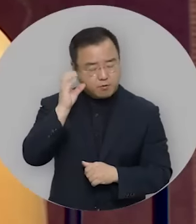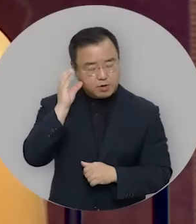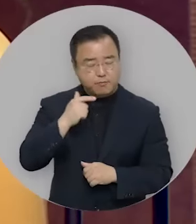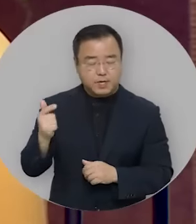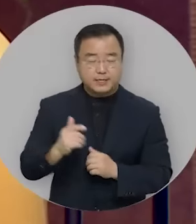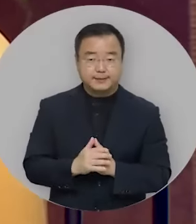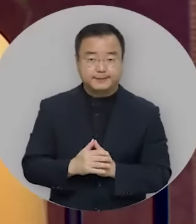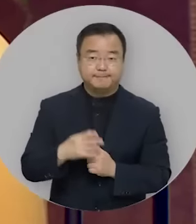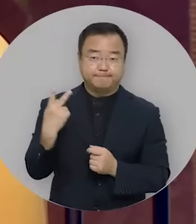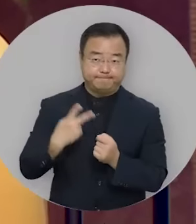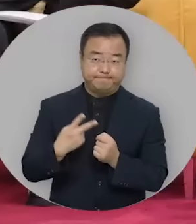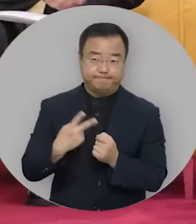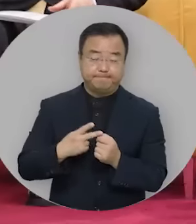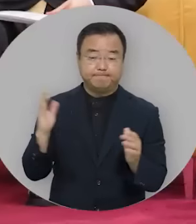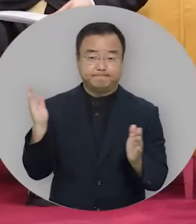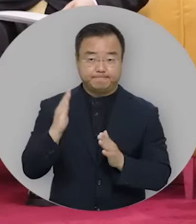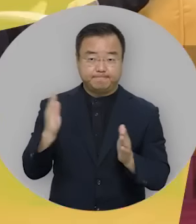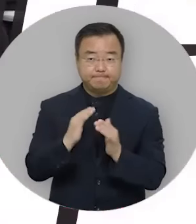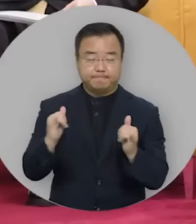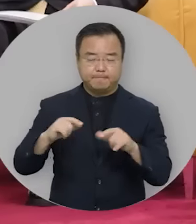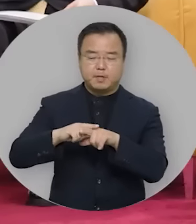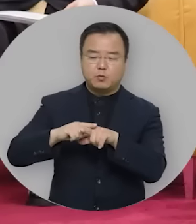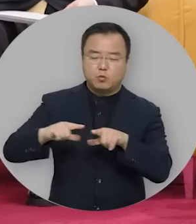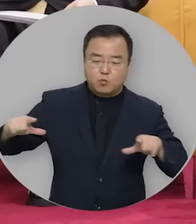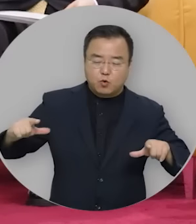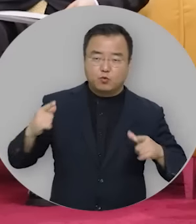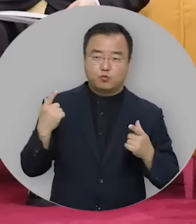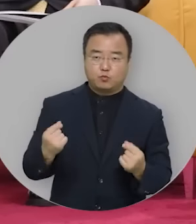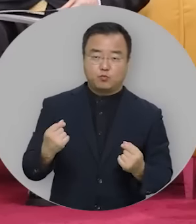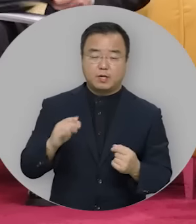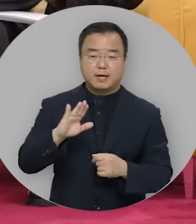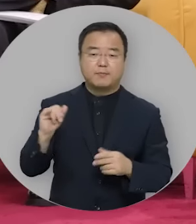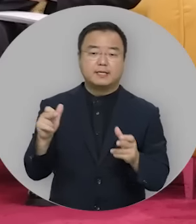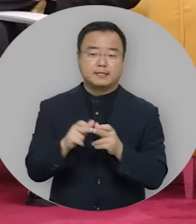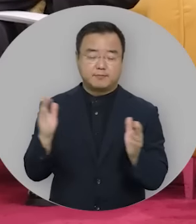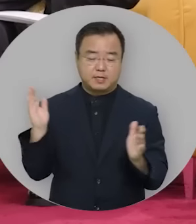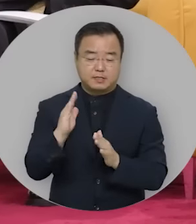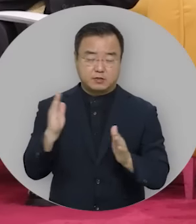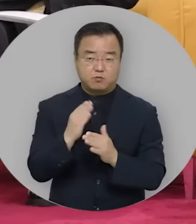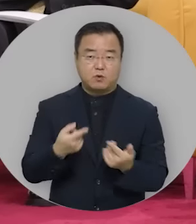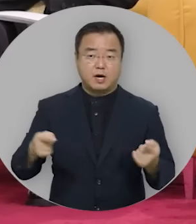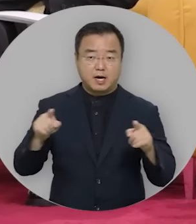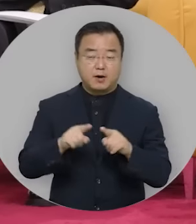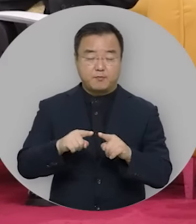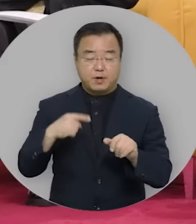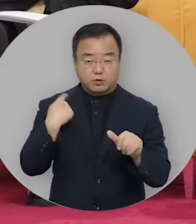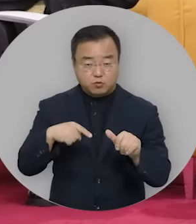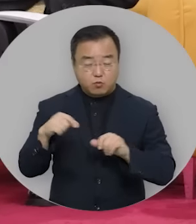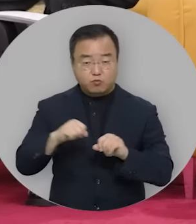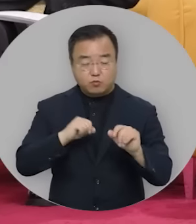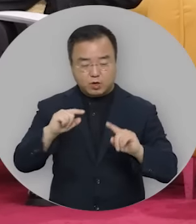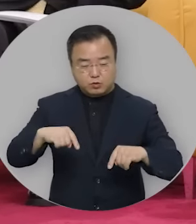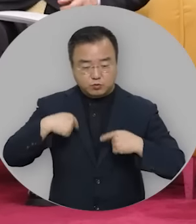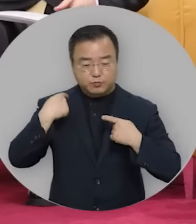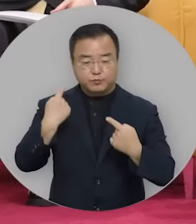크게 두 가지로 보면 학생들이 동등하게 비장애 학생들과 같이 교육 활동에 참여할 수 있다는 겁니다.